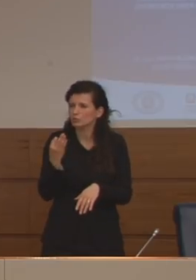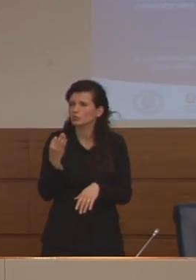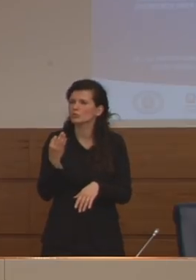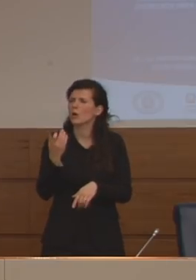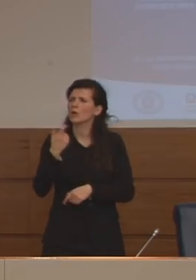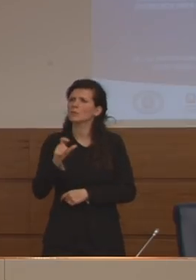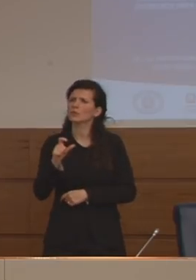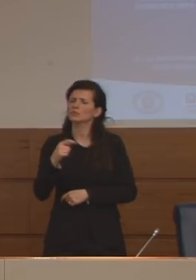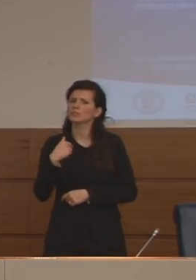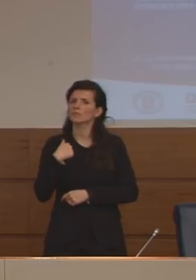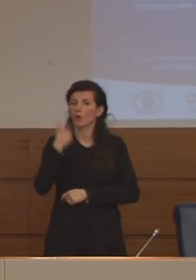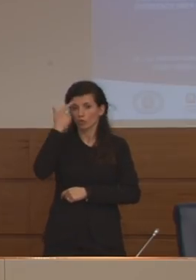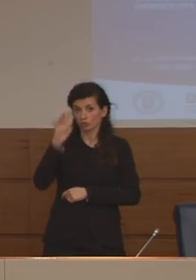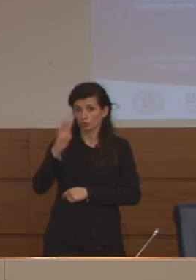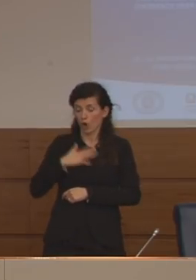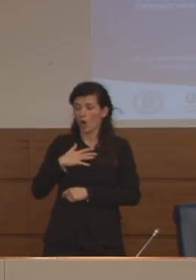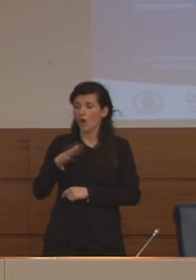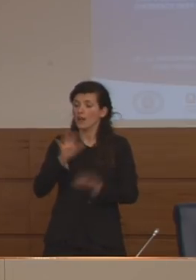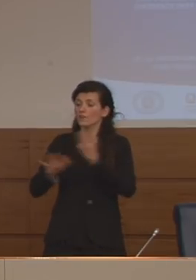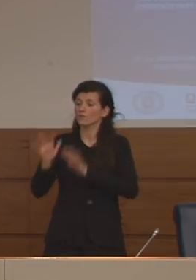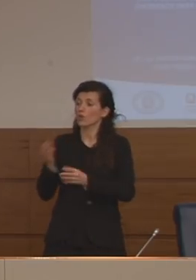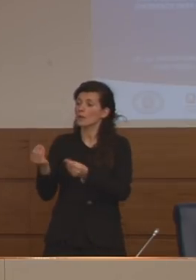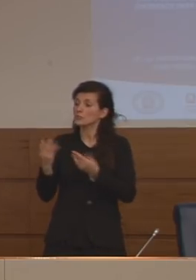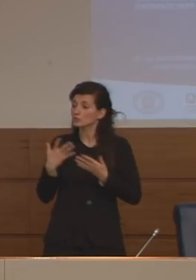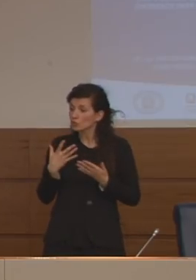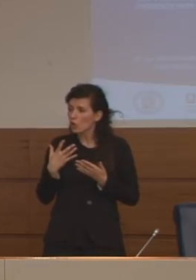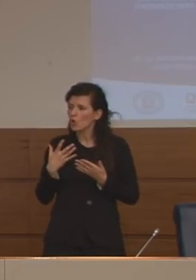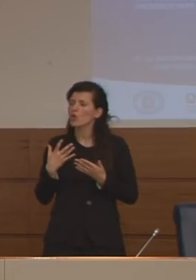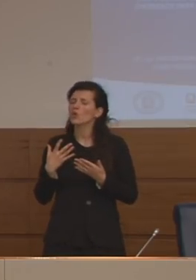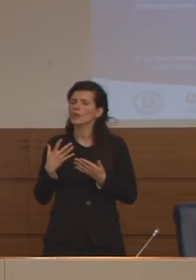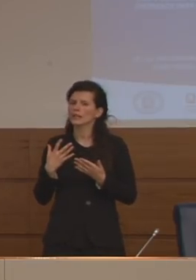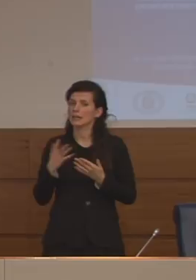non sono riuscito a parlare ancora con lo Spallanzani, addirittura i tamponi veloci